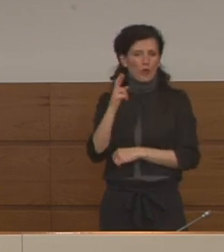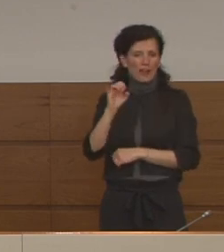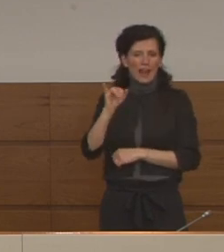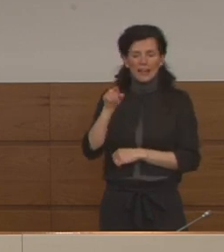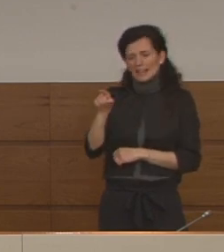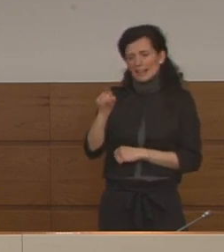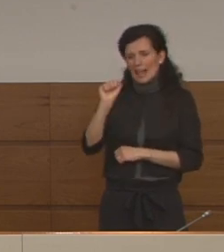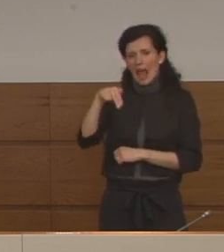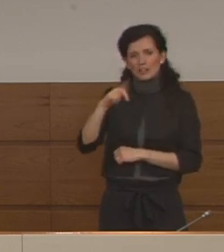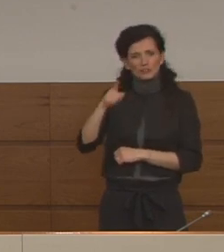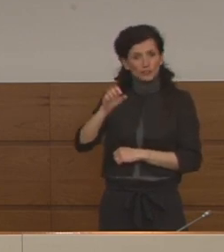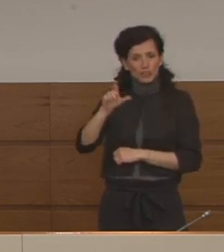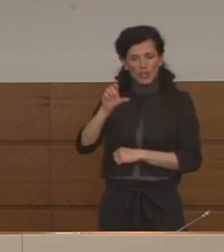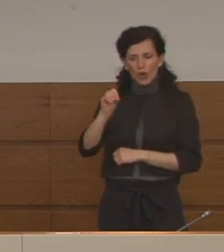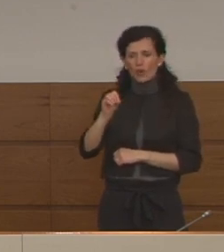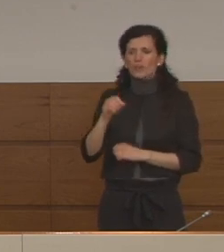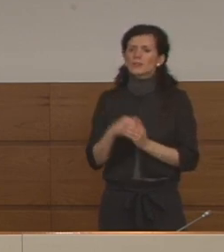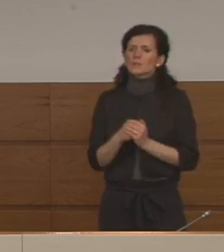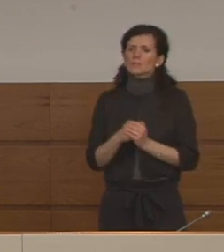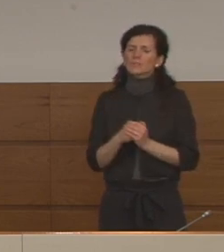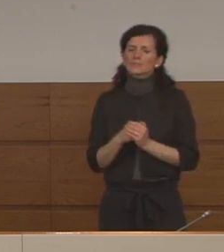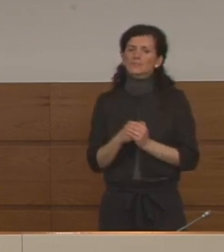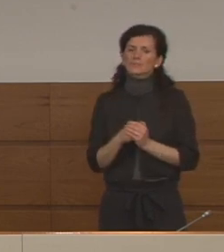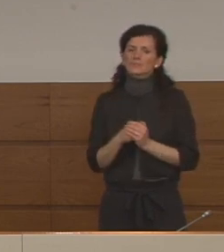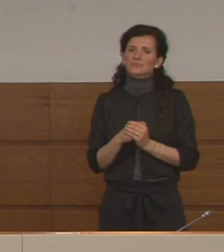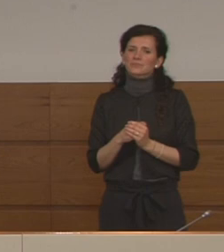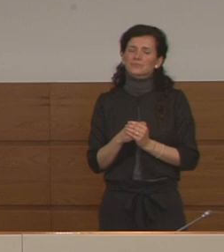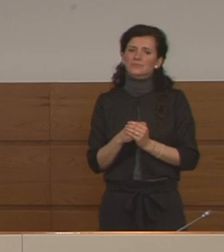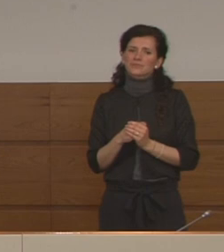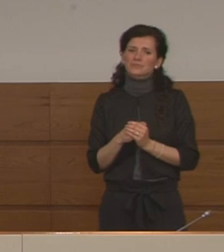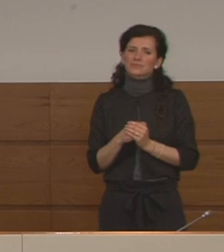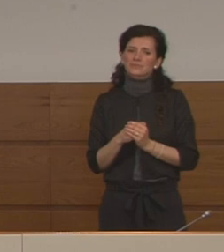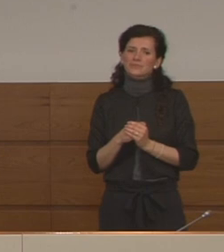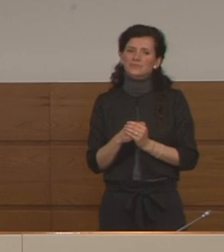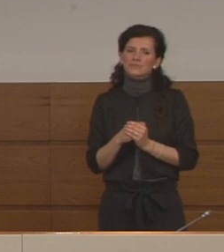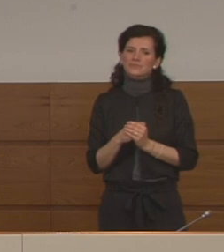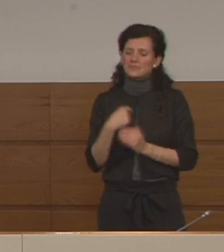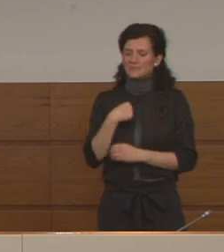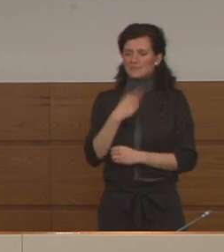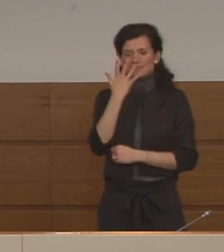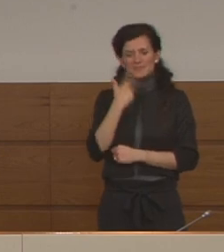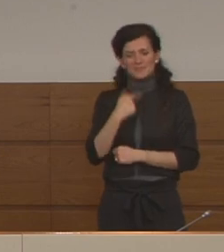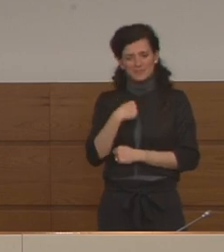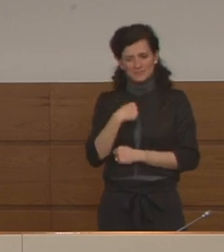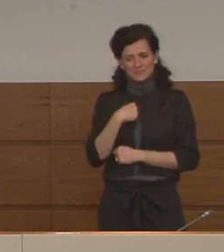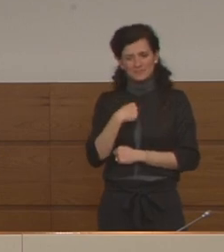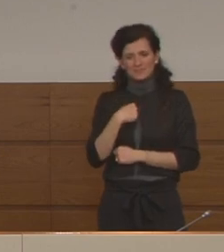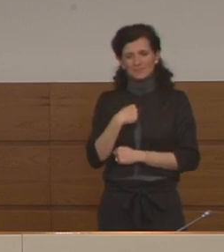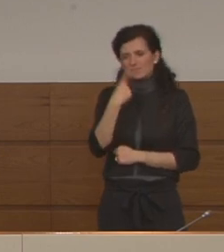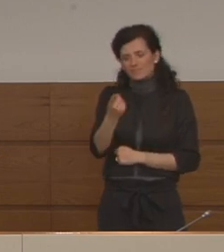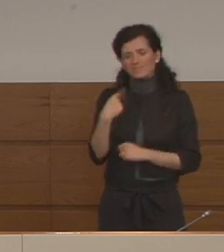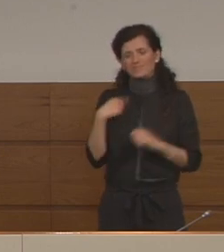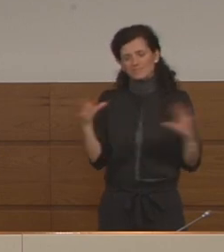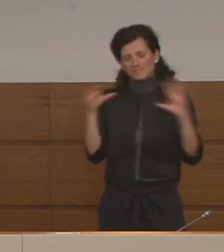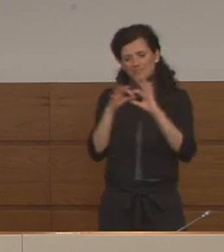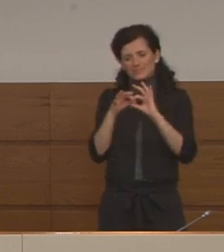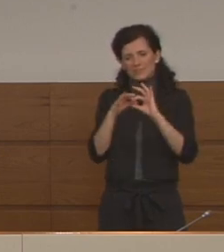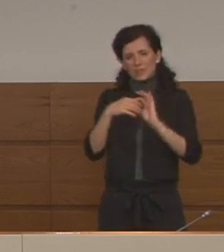Volevo prima dire che mi accomuno a Sassoli, all'amico Sassoli, che ti